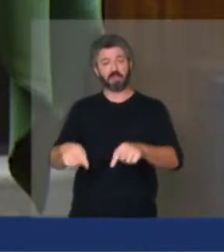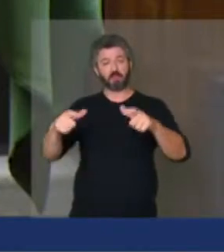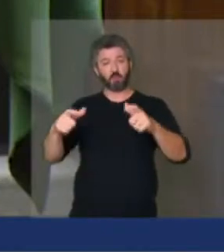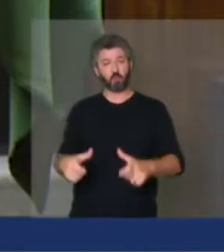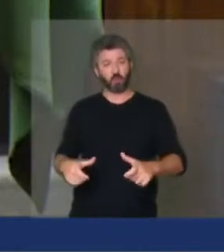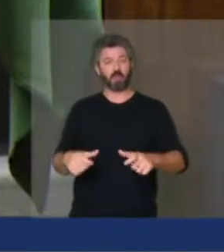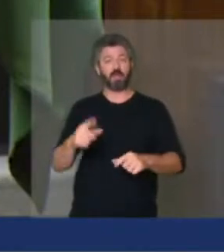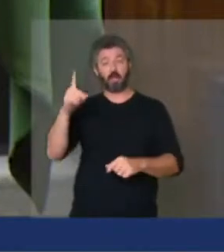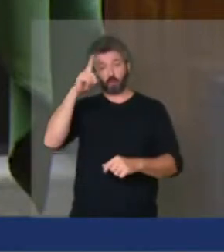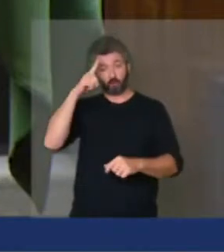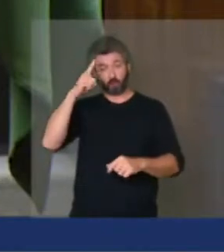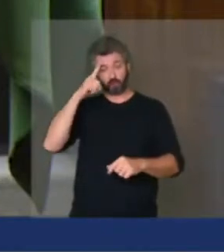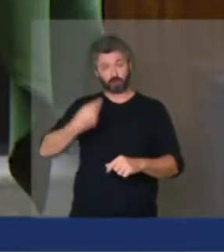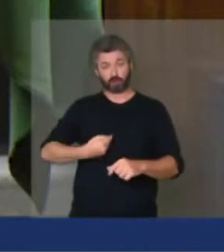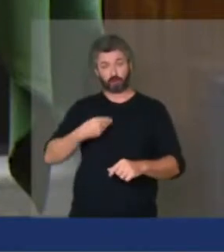HUMANOS NOS SEUS RECORTES CULTURAIS E RECORTES IDENTITÁ